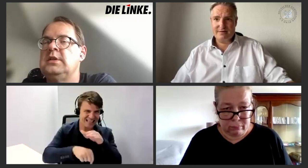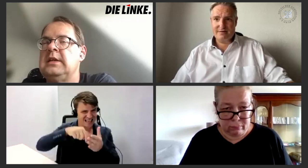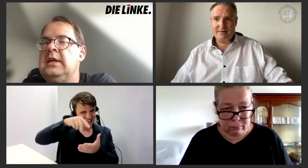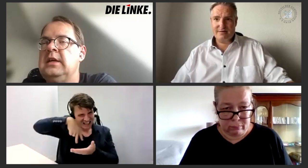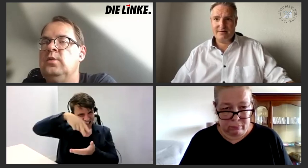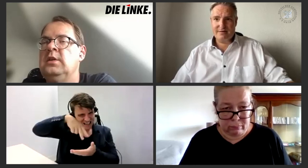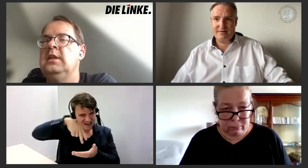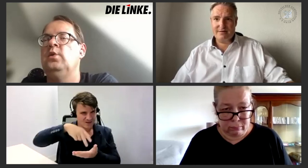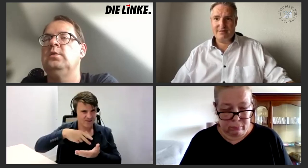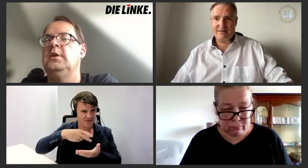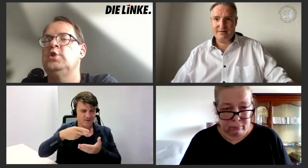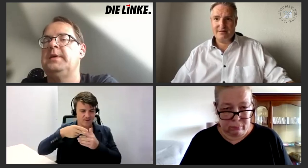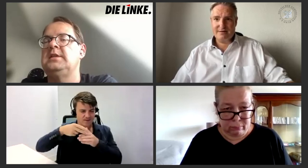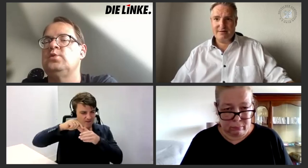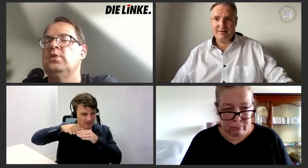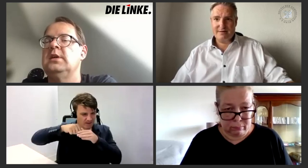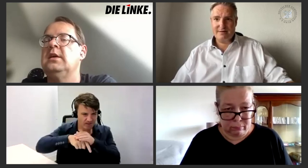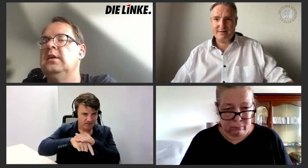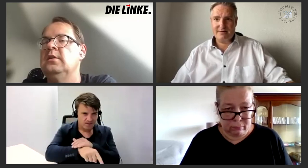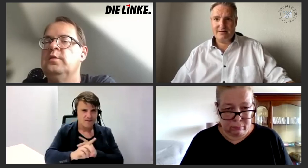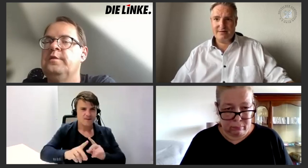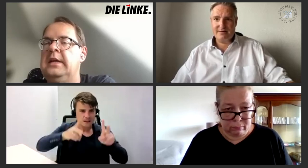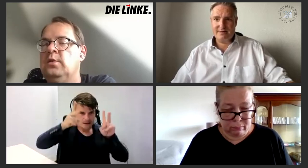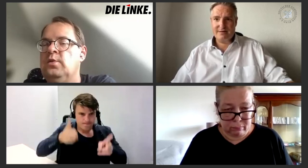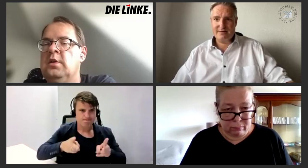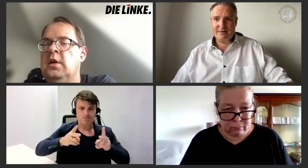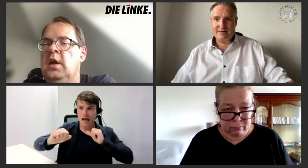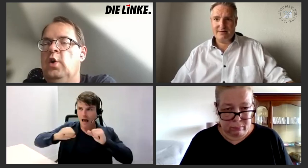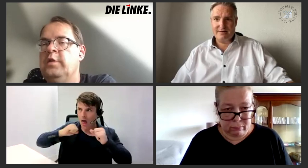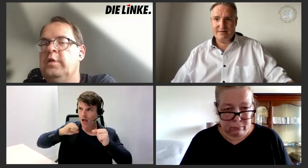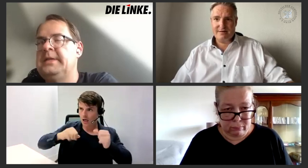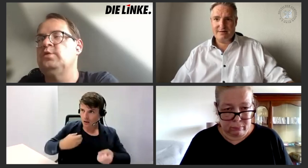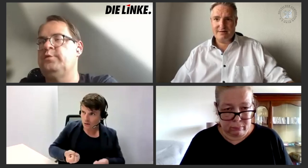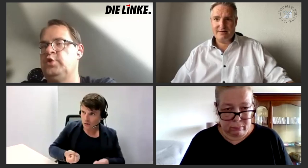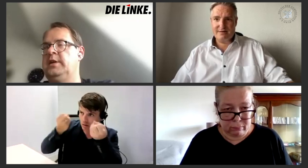zu lesen, sie durchdringen und dann auch noch entsprechend zu reagieren und Veränderungen